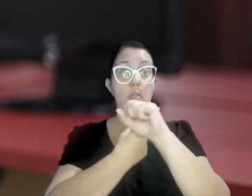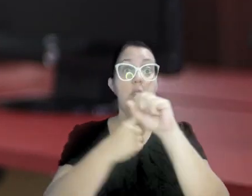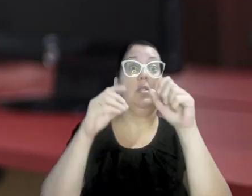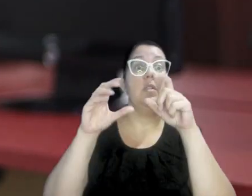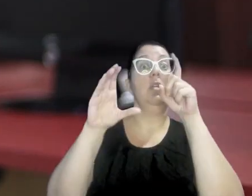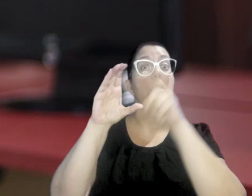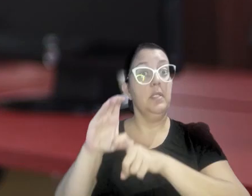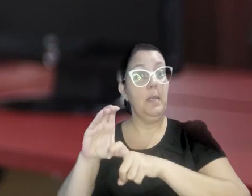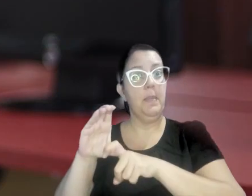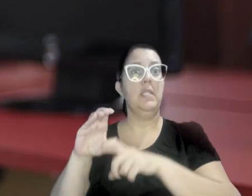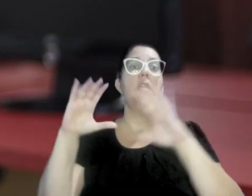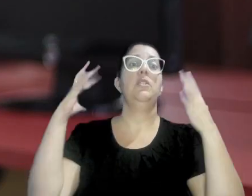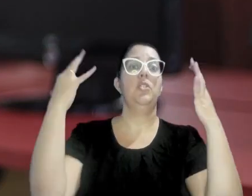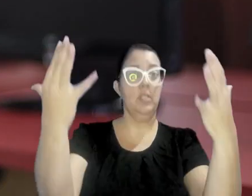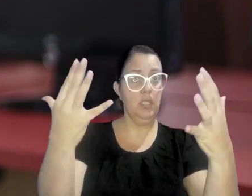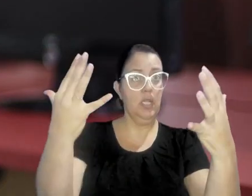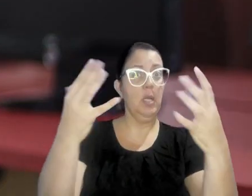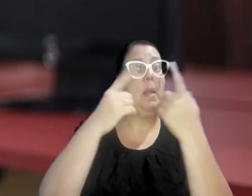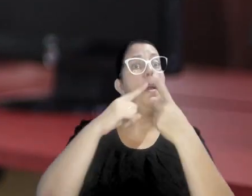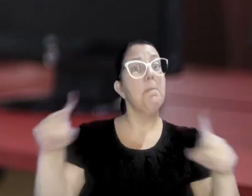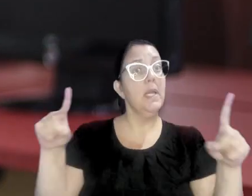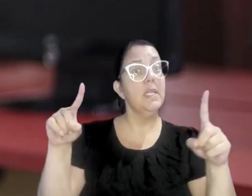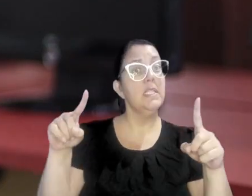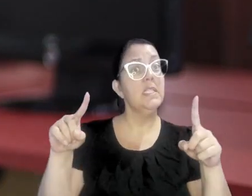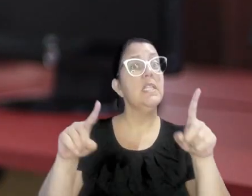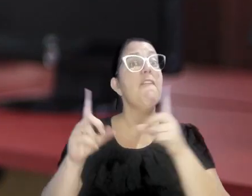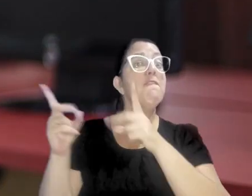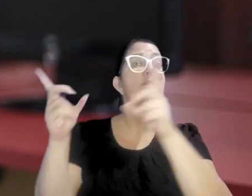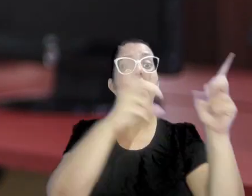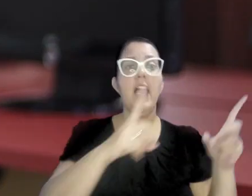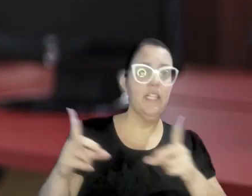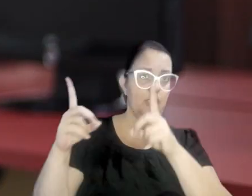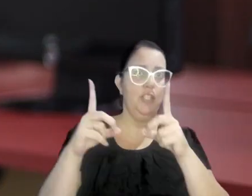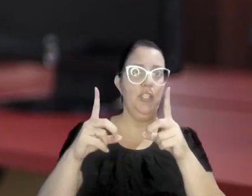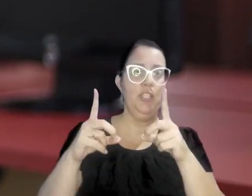que passa a ser mais dependente dessa natureza, passa a utilizar a natureza como mercadoria